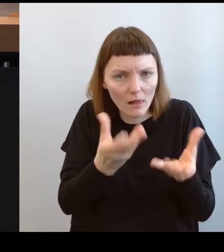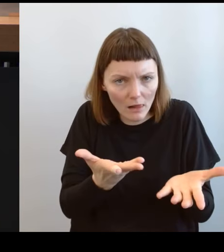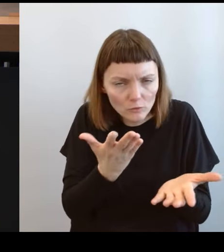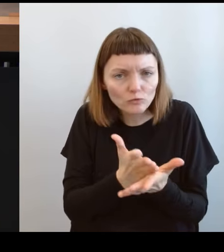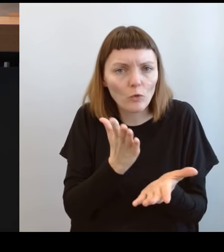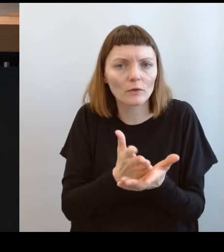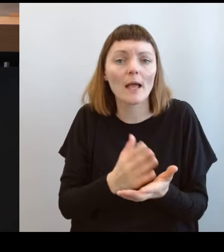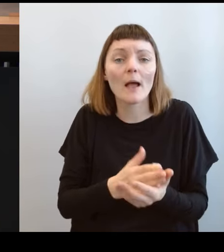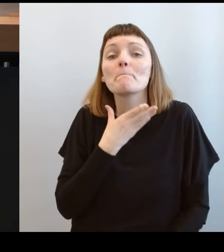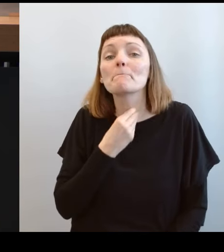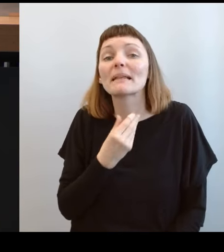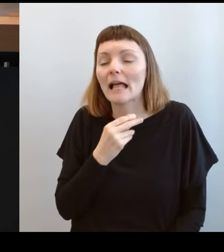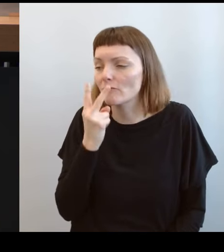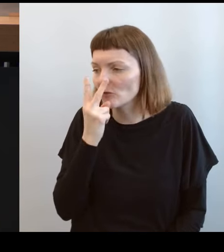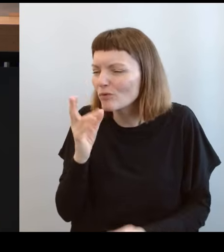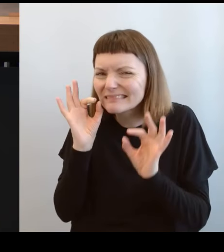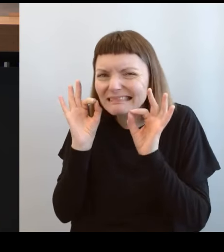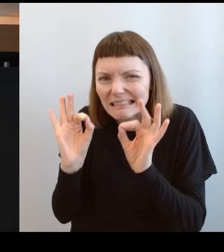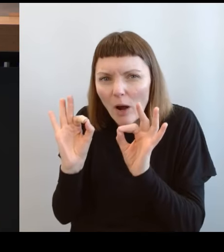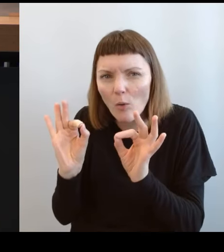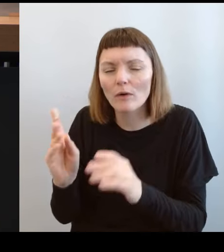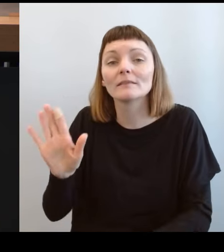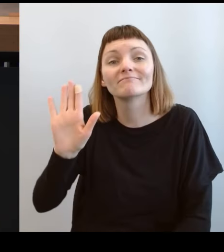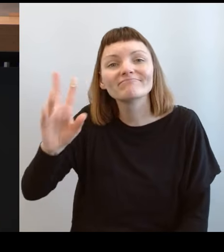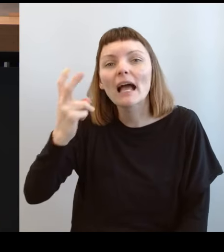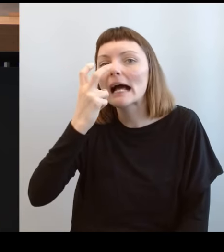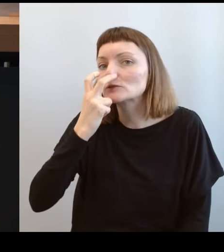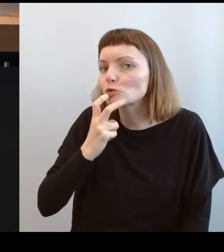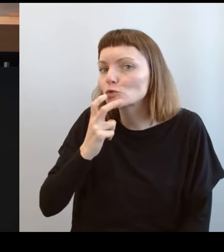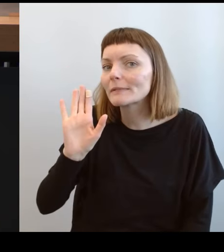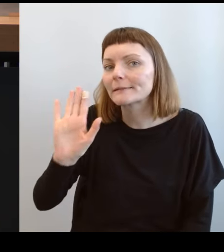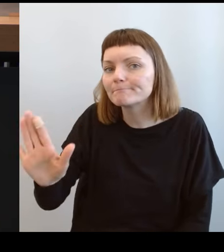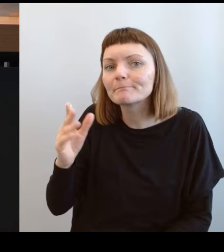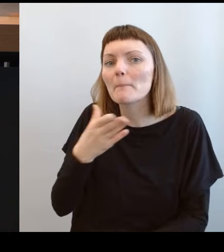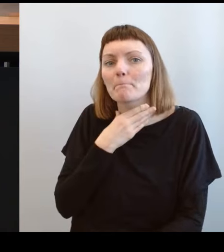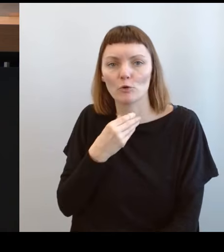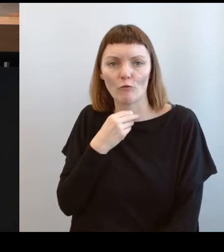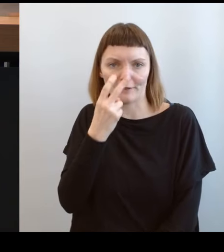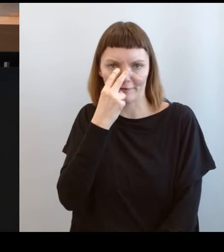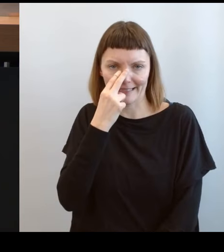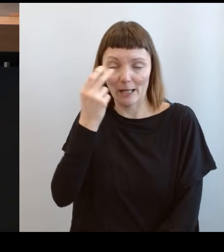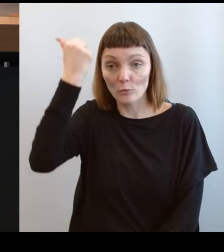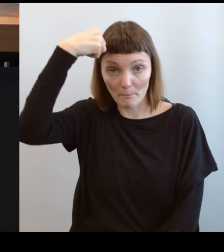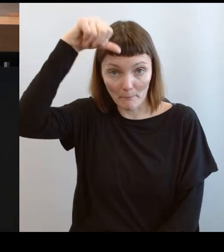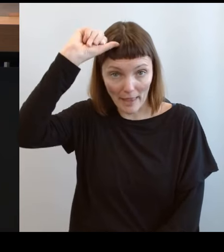Bedürfnisse der Auszubildenden hier in Berlin? Welche Aspekte brauchen wir? Wo müssen wir auch Förderungsmöglichkeiten